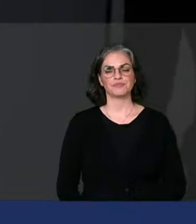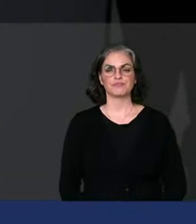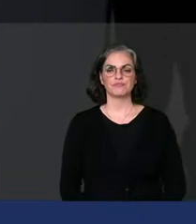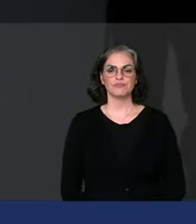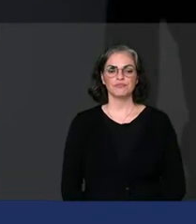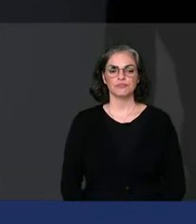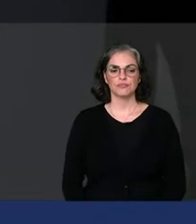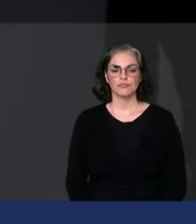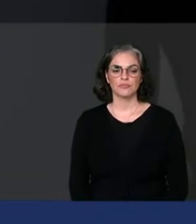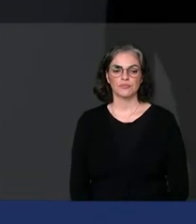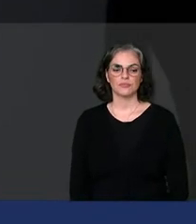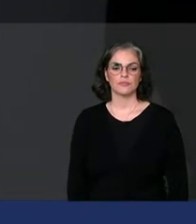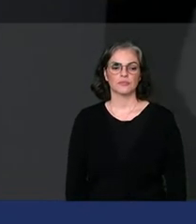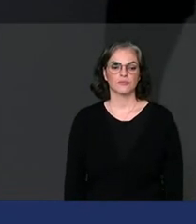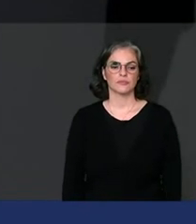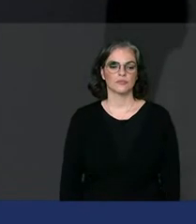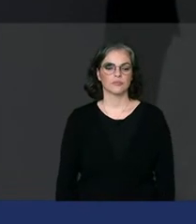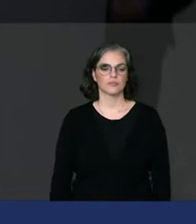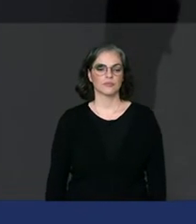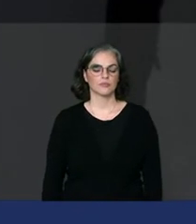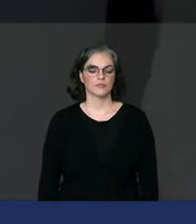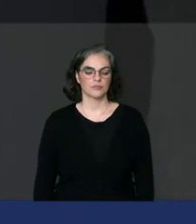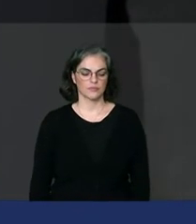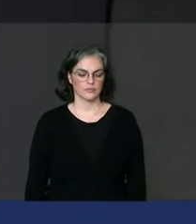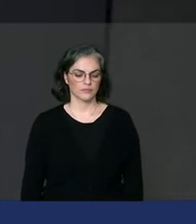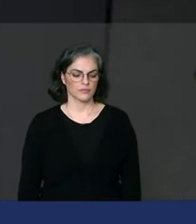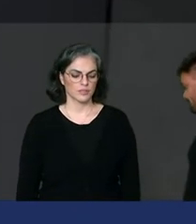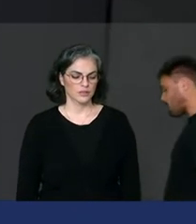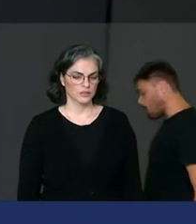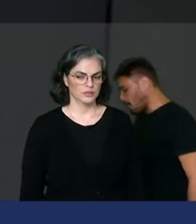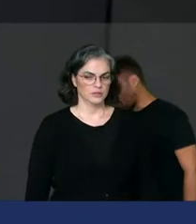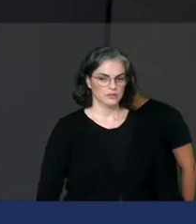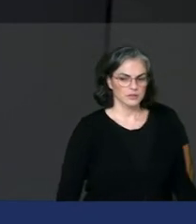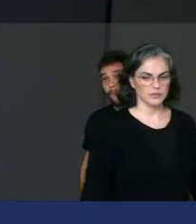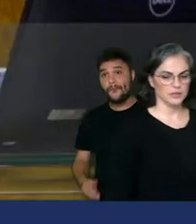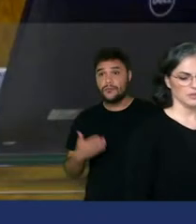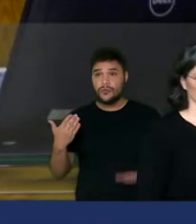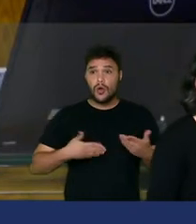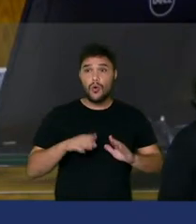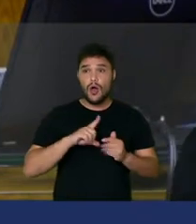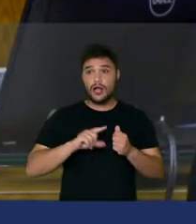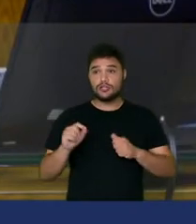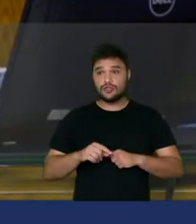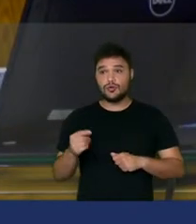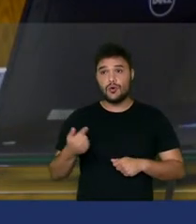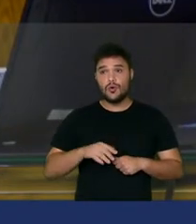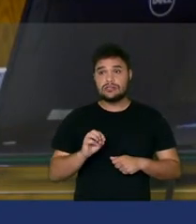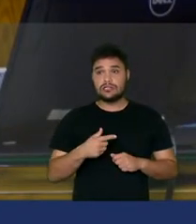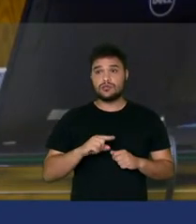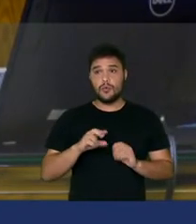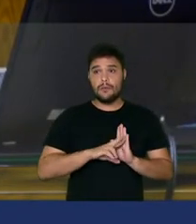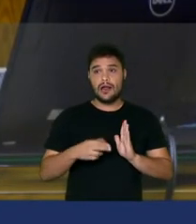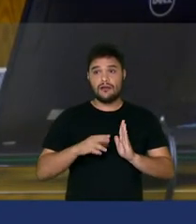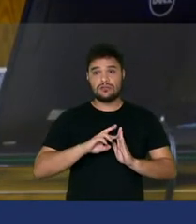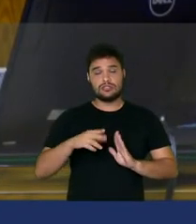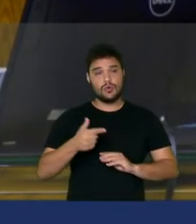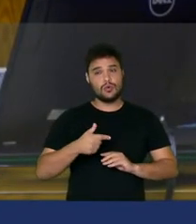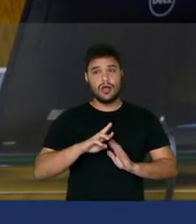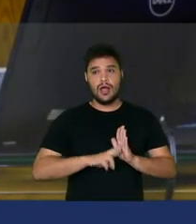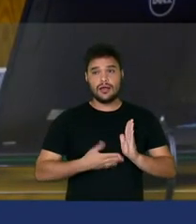VOTOS SIM, E 27 VOTOS NÃO, APROVADOS, ESTÃO PREJUDICADOS AS PROPOSIÇÕES INICIAIS, DESTAQUE NA BANCADA NÚMERO